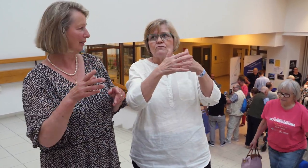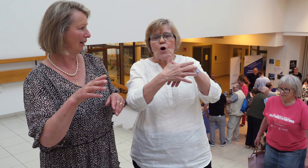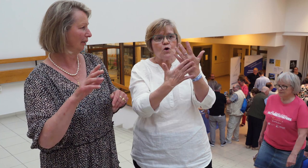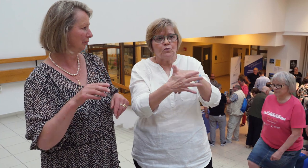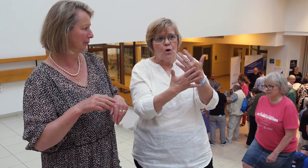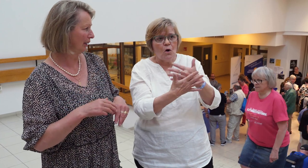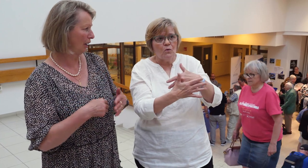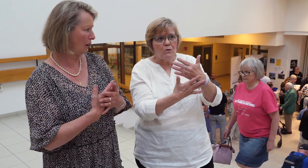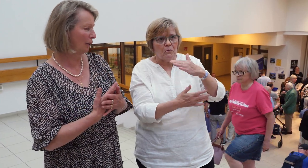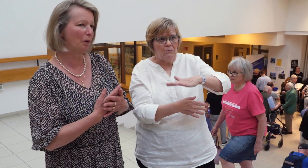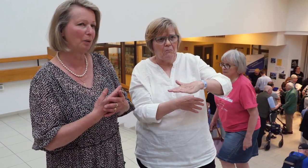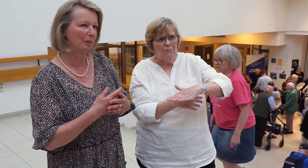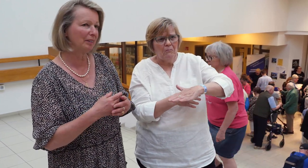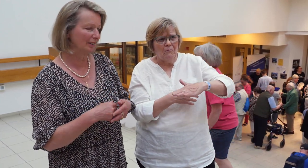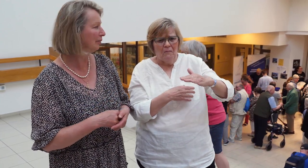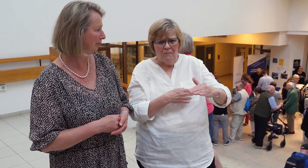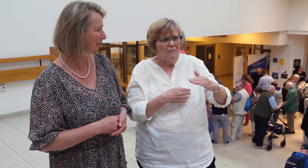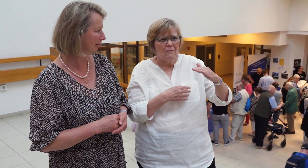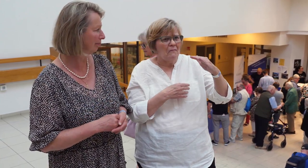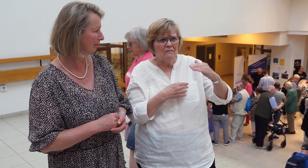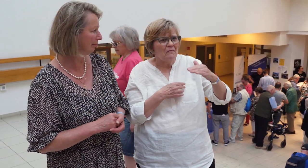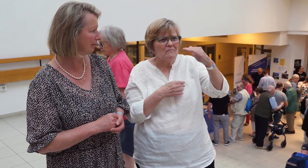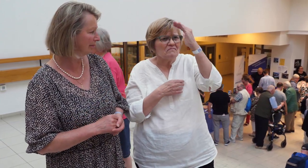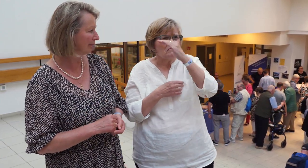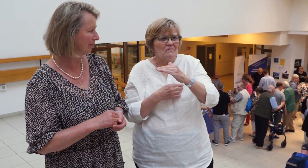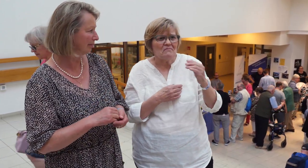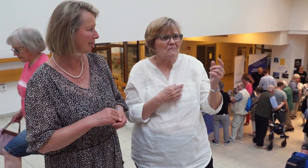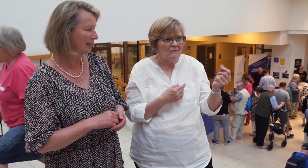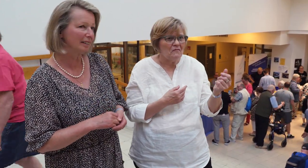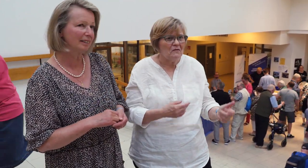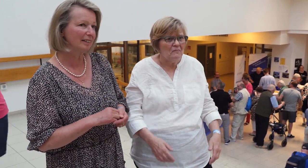Olisimmekohan aloittaneet toukokuussa, joten aika vähän olemme treenanneet.